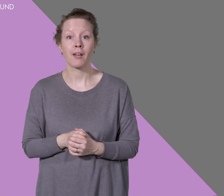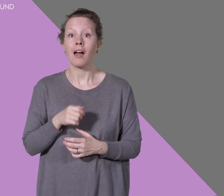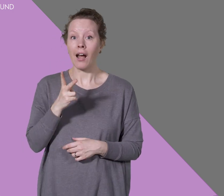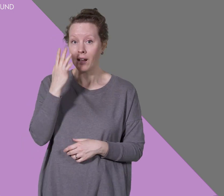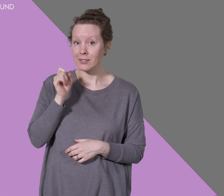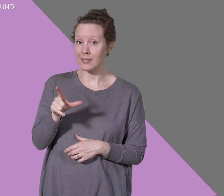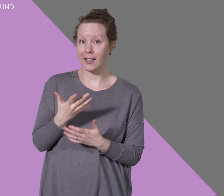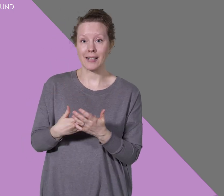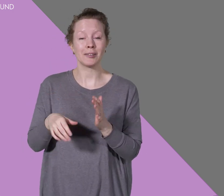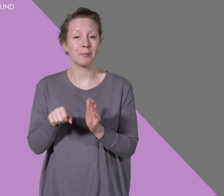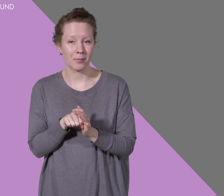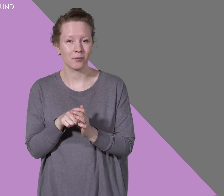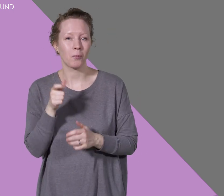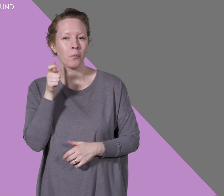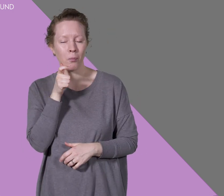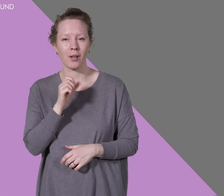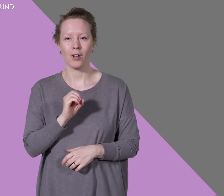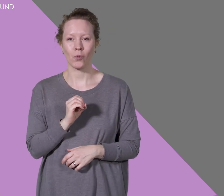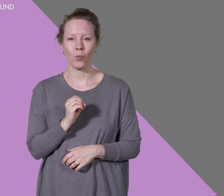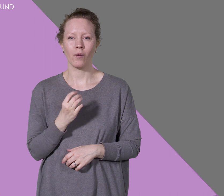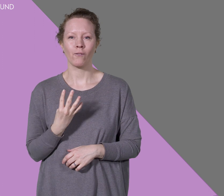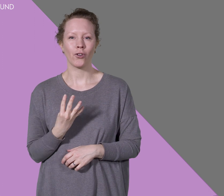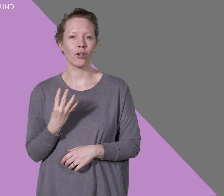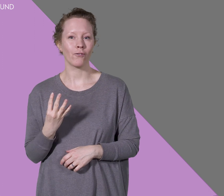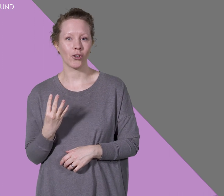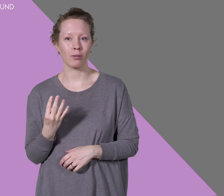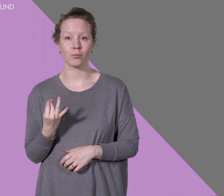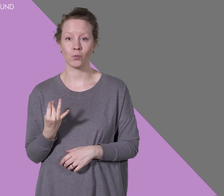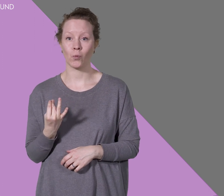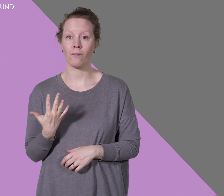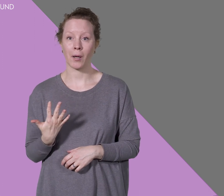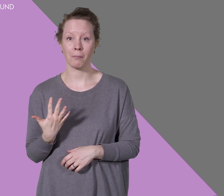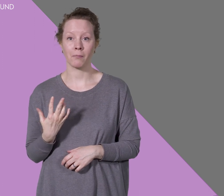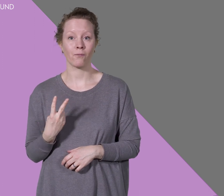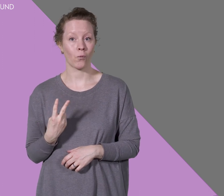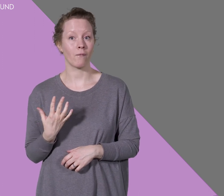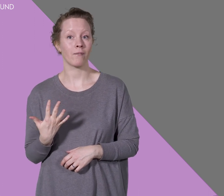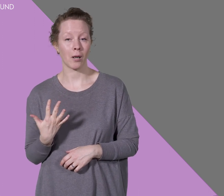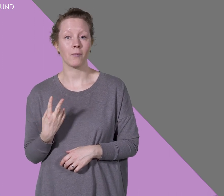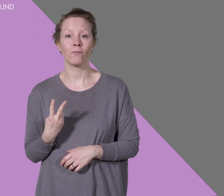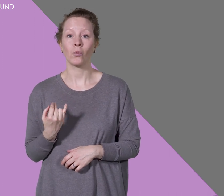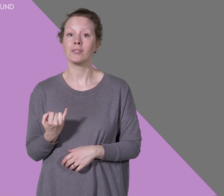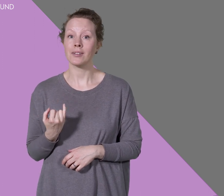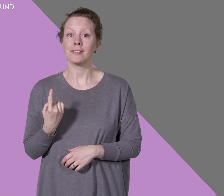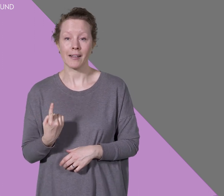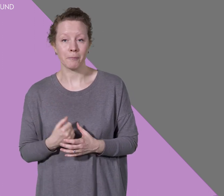eller 044-7525261.